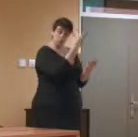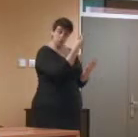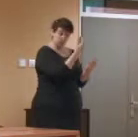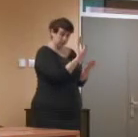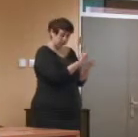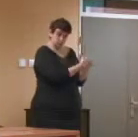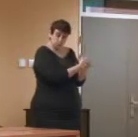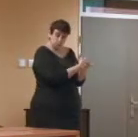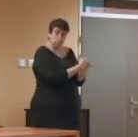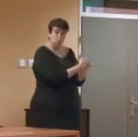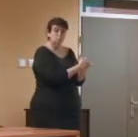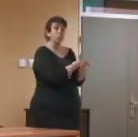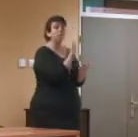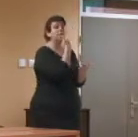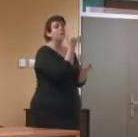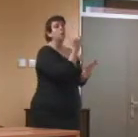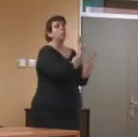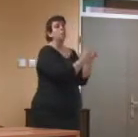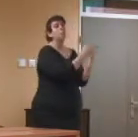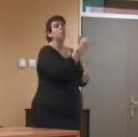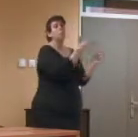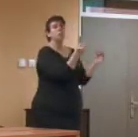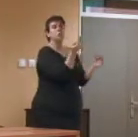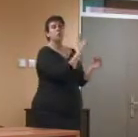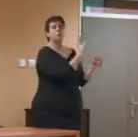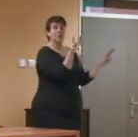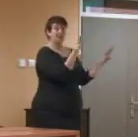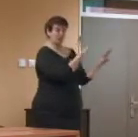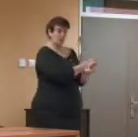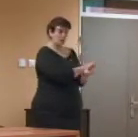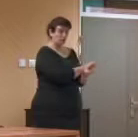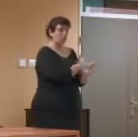no han sido válidos como prueba judicial porque se han anulado